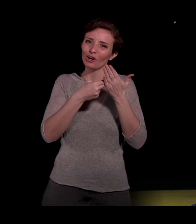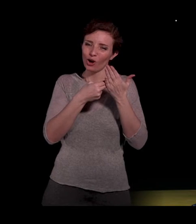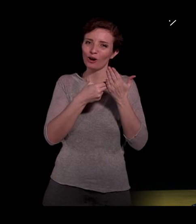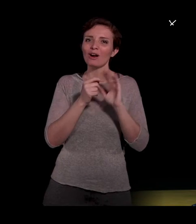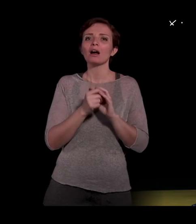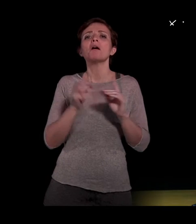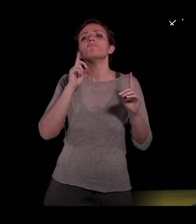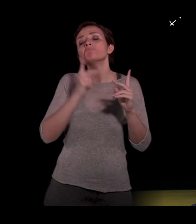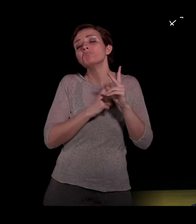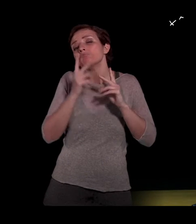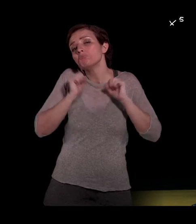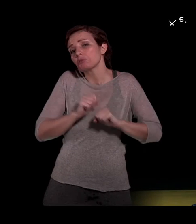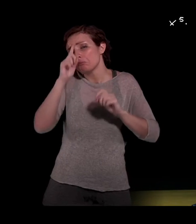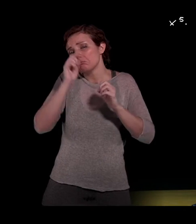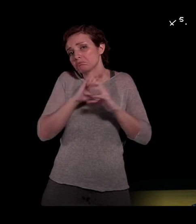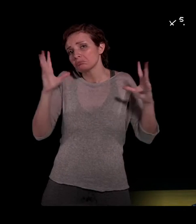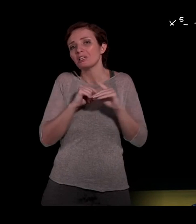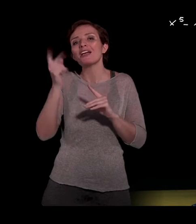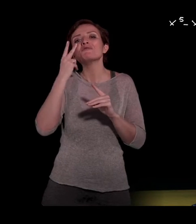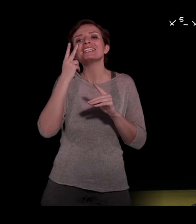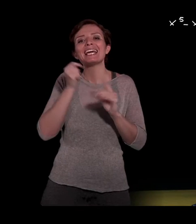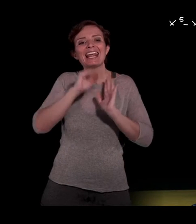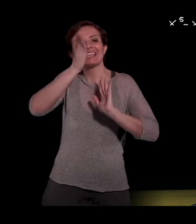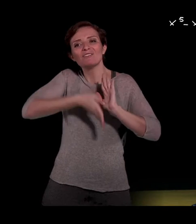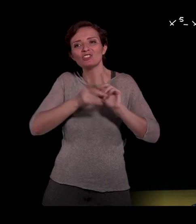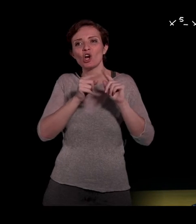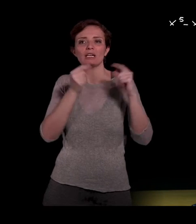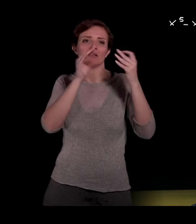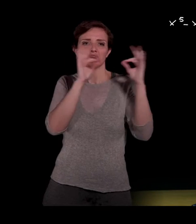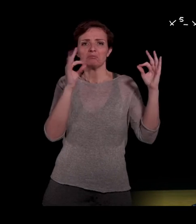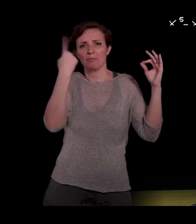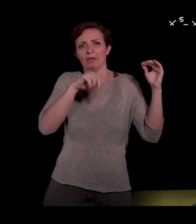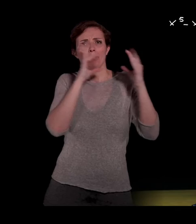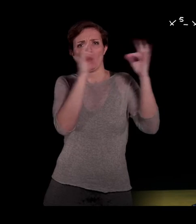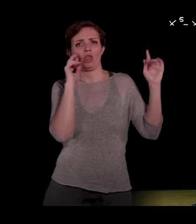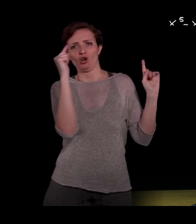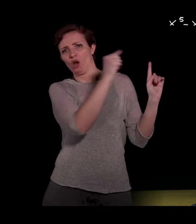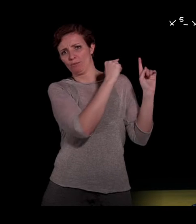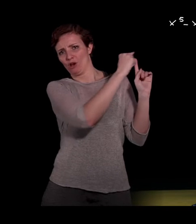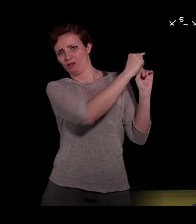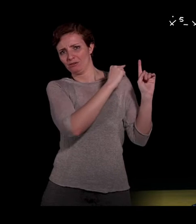Immaginiamo di voler calcolare la divisione tra questo polinomio.